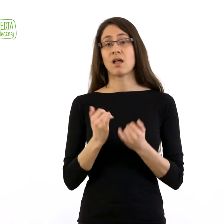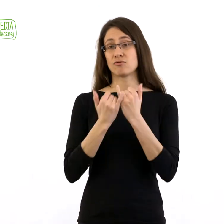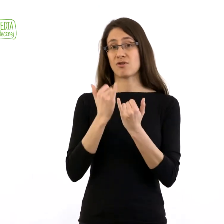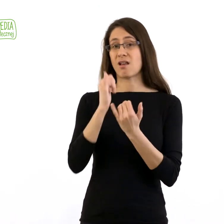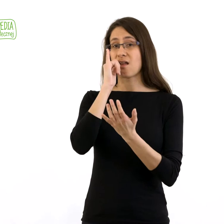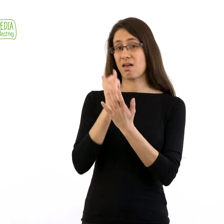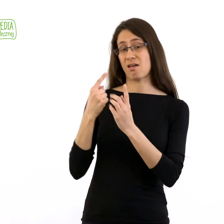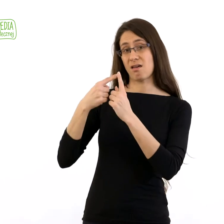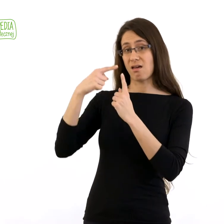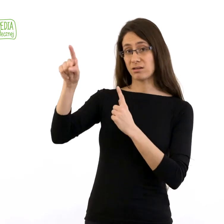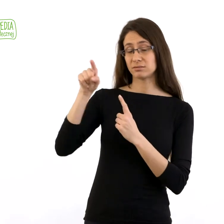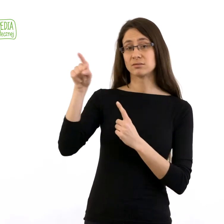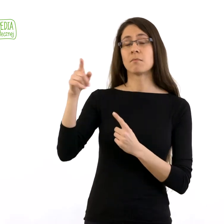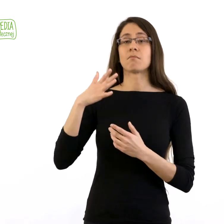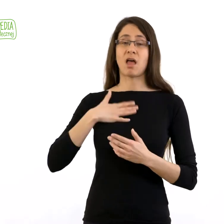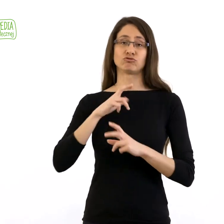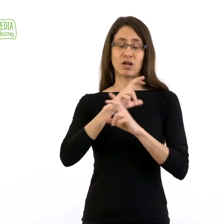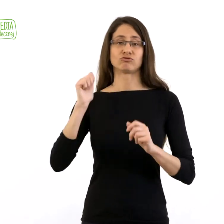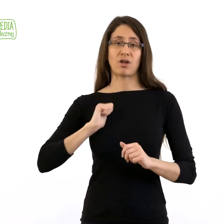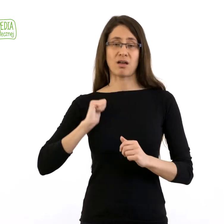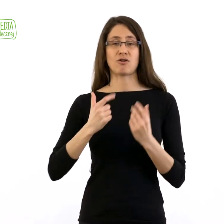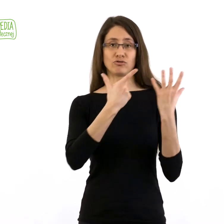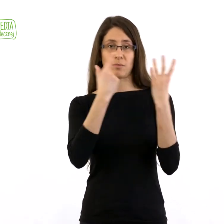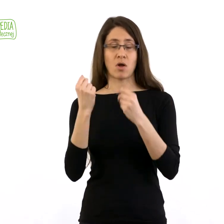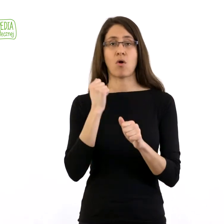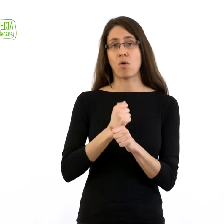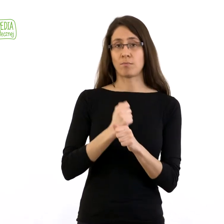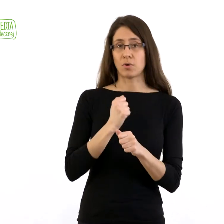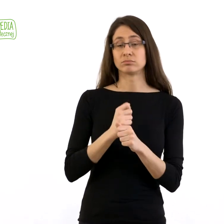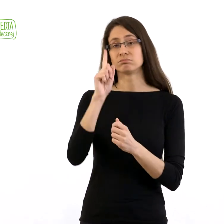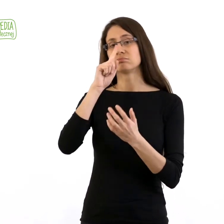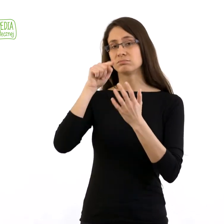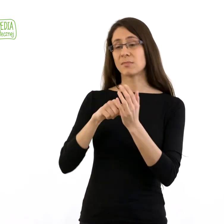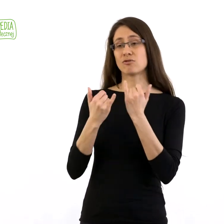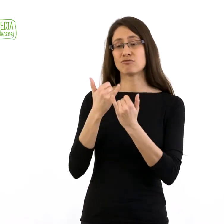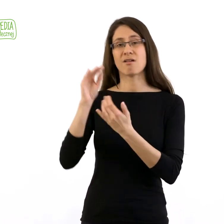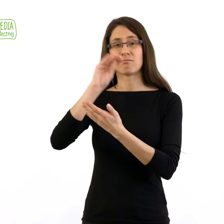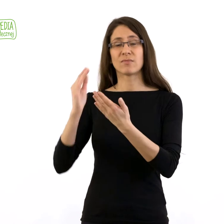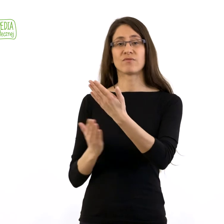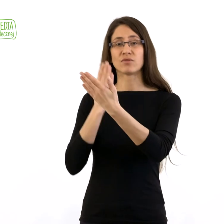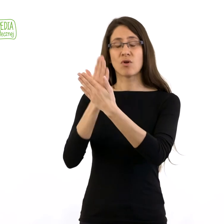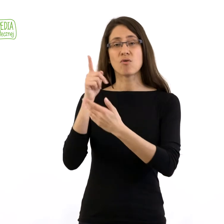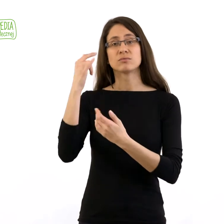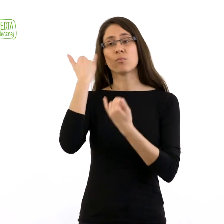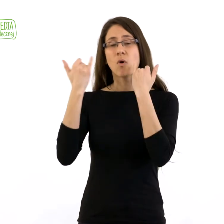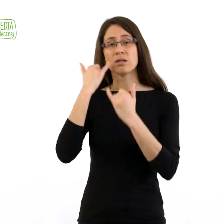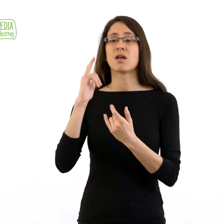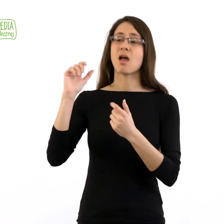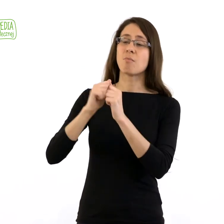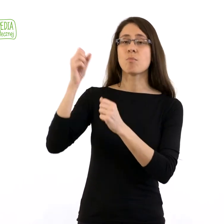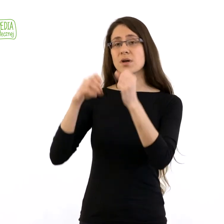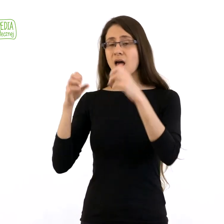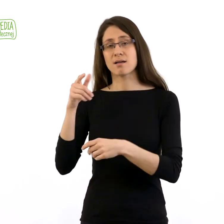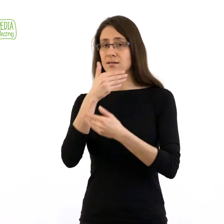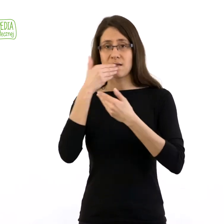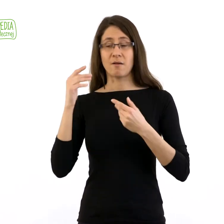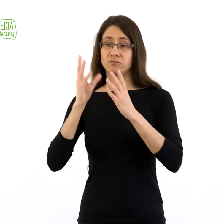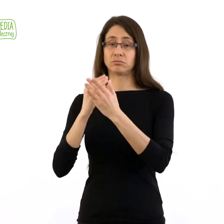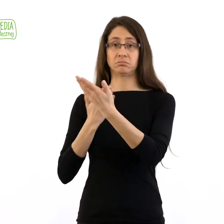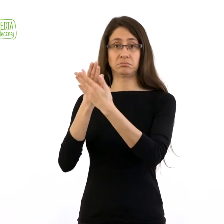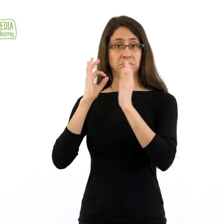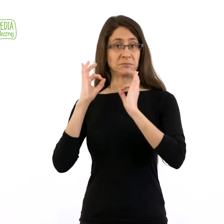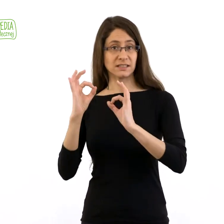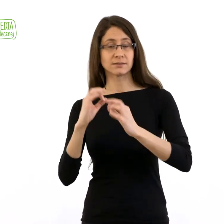i 7 dni roboczych – dla zgłoszenia tradycyjną pocztą (jeśli zgłoszenia nie będą wymagały uzupełnienia brakujących danych).